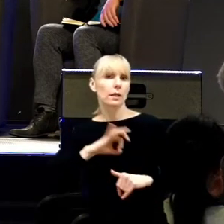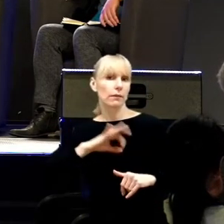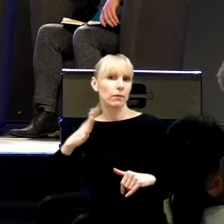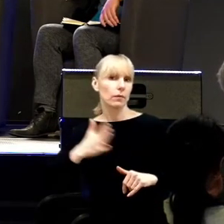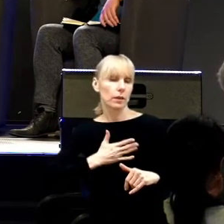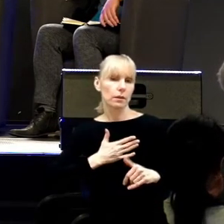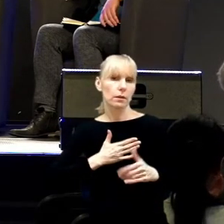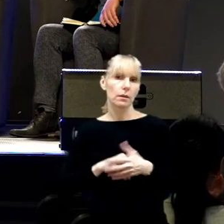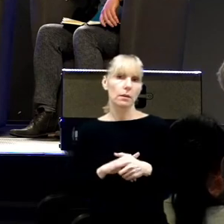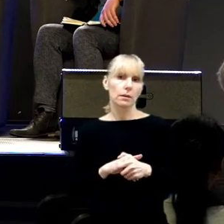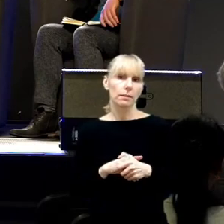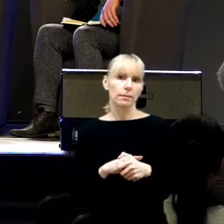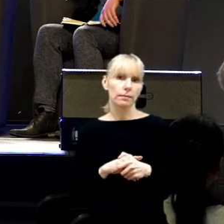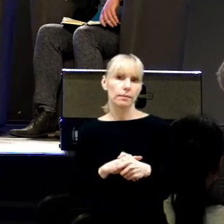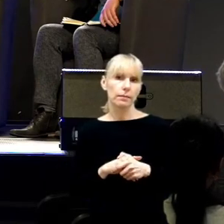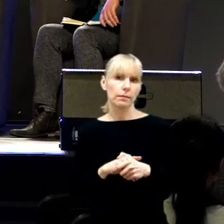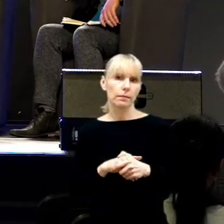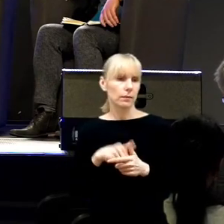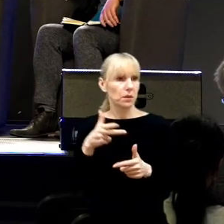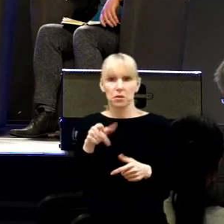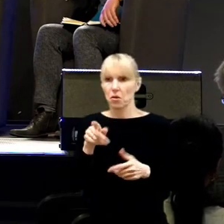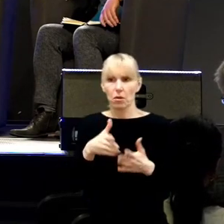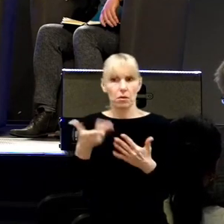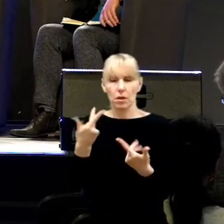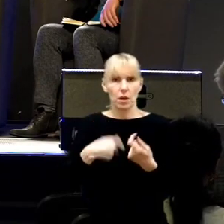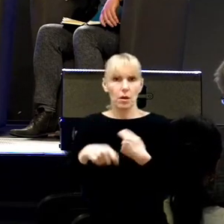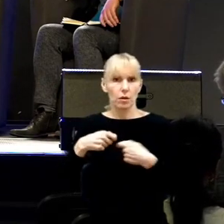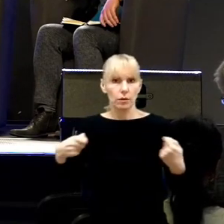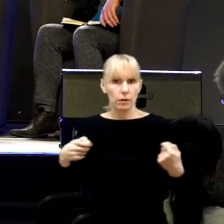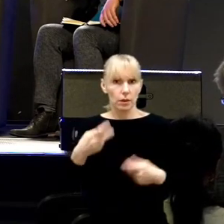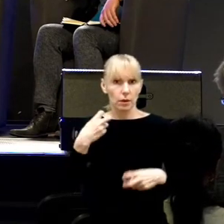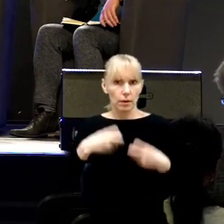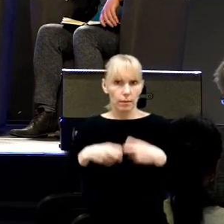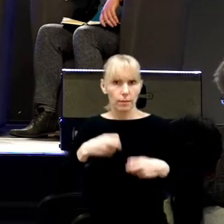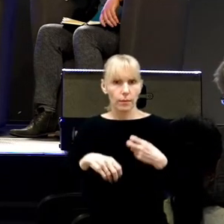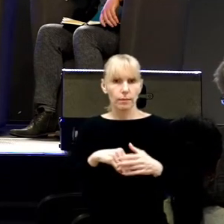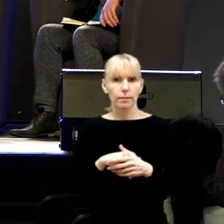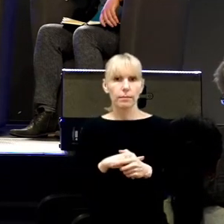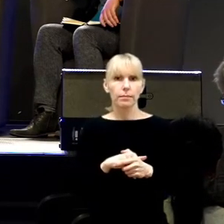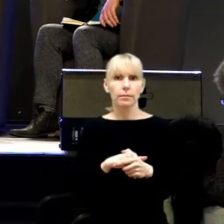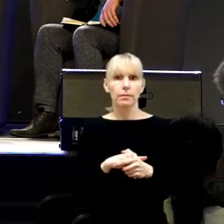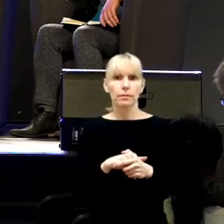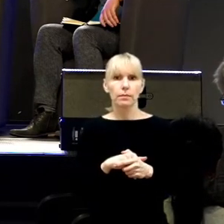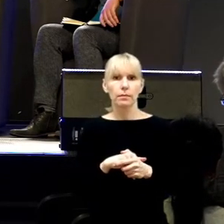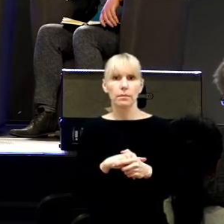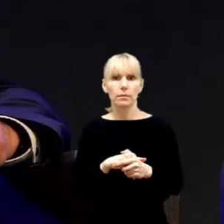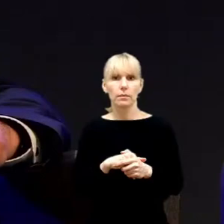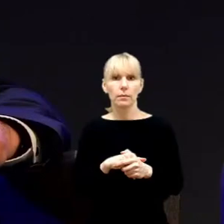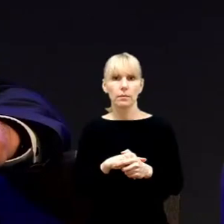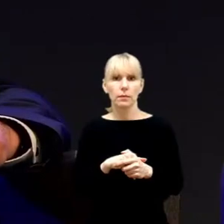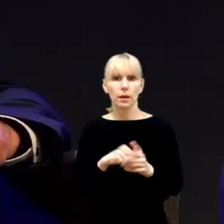To nie rozwiązało problemu, o czym już dzisiaj mówiliśmy dużo, że był problem, a teraz jest większy po 30 latach rozwiązywania go.